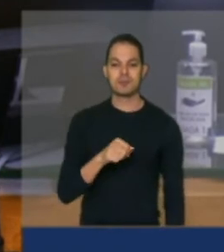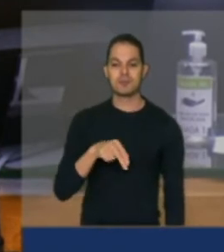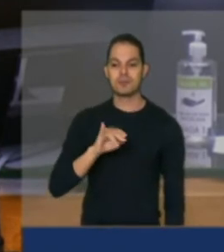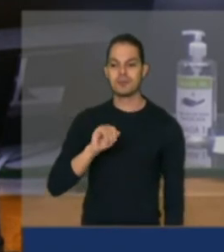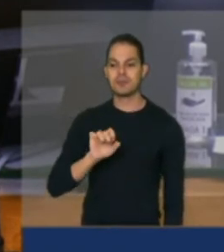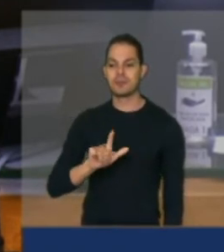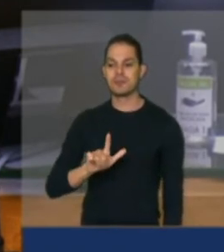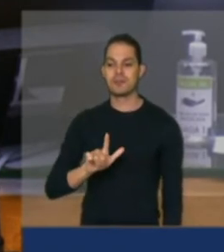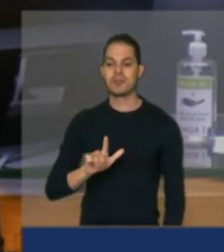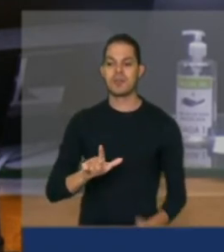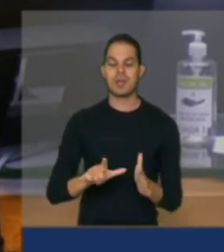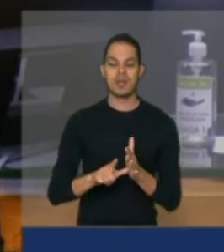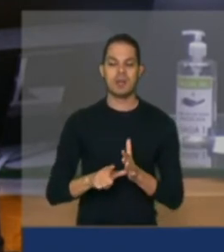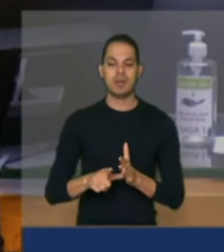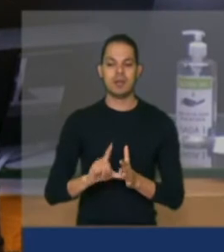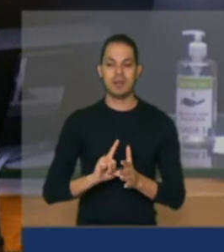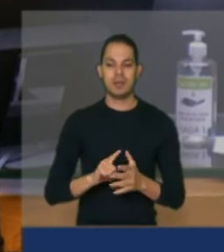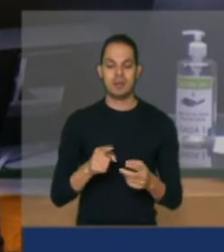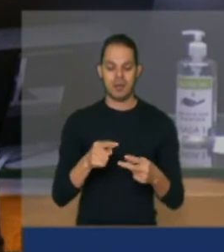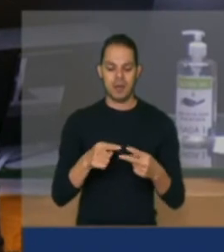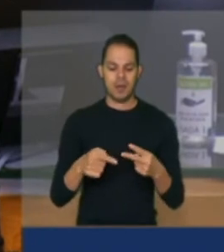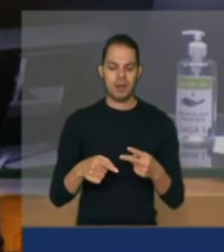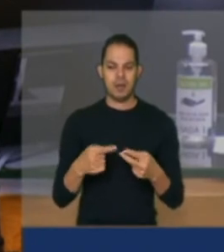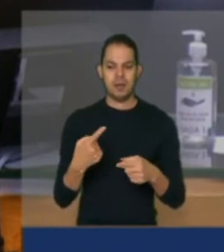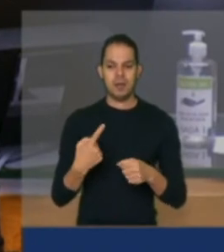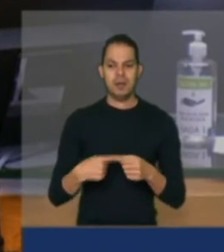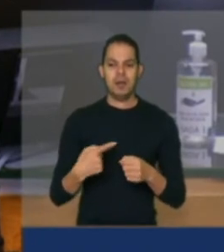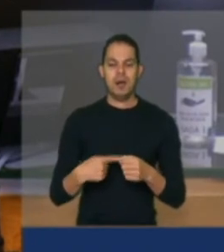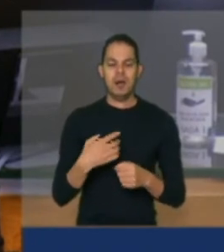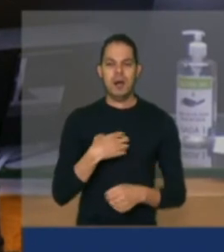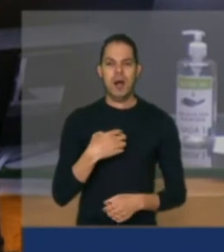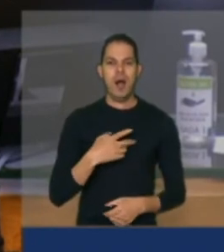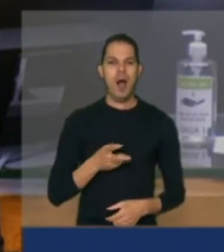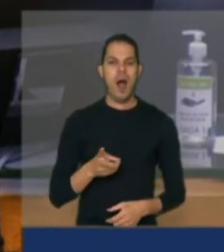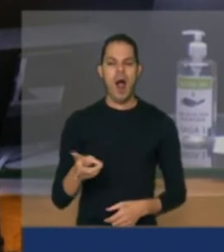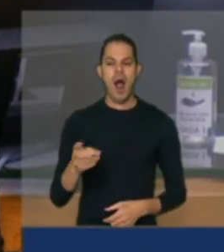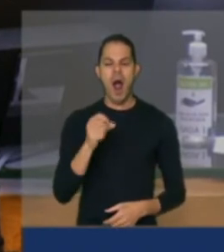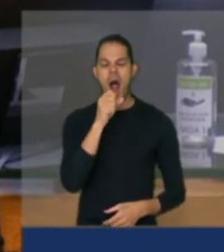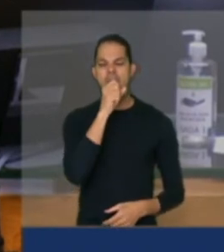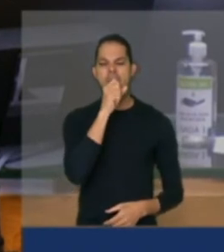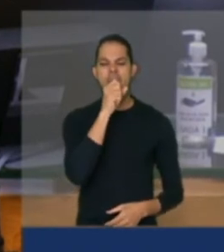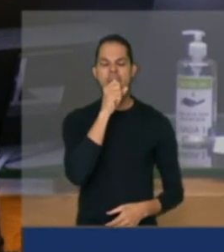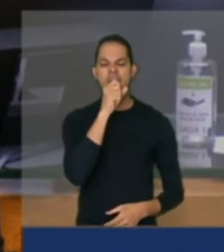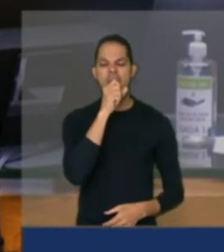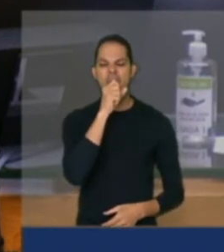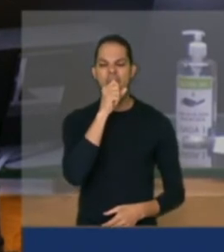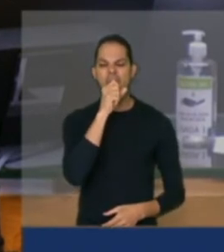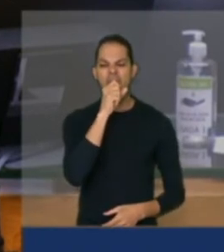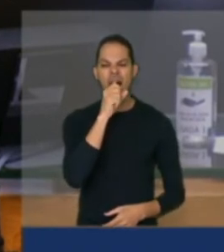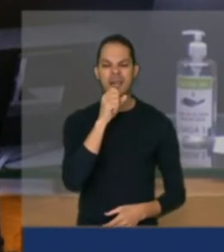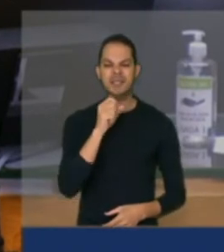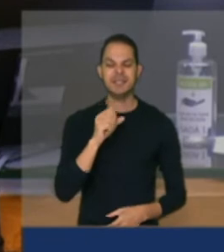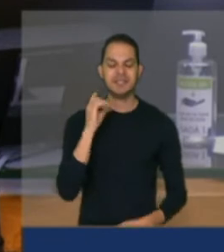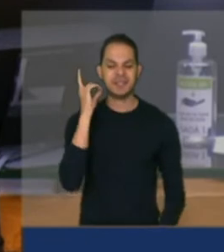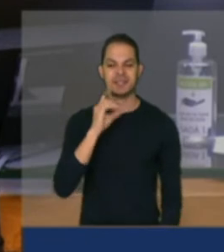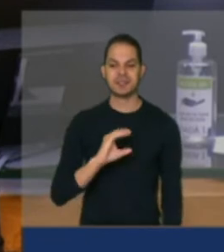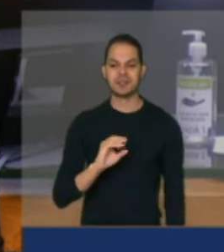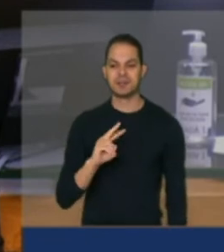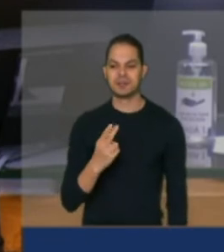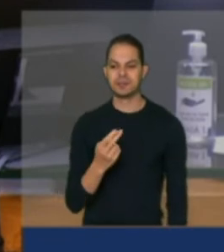DEPUTADO DANIEL ALMEIDA, VAMOS FAZER UMA RÁPIDA PASSAGEM EM DUAS CIDADES DA BAHIA PARA OUVIR POR UM MINUTO O DEPUTADO CHARLES FERNANDES. OK? -- [DEPUTADO]: MUITO